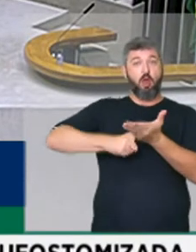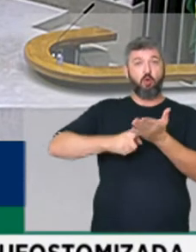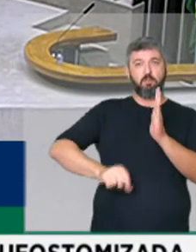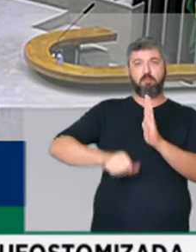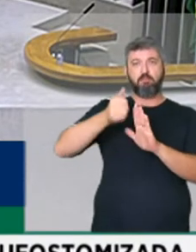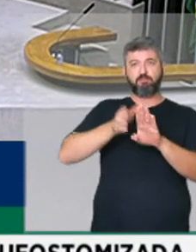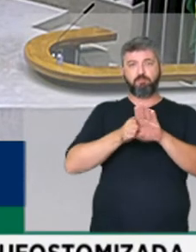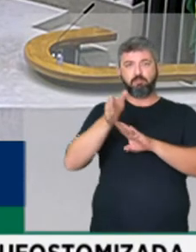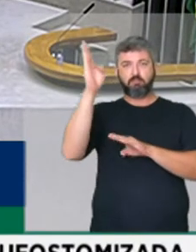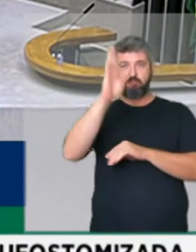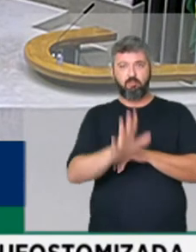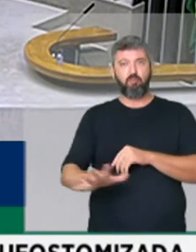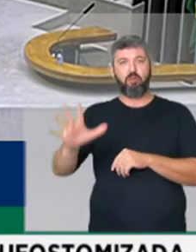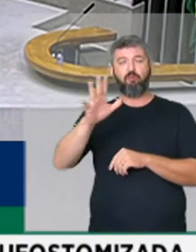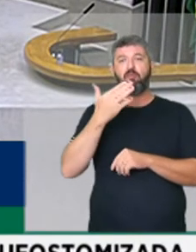CONDUTAS DIANTE DAS CRIANÇAS ATRACO TMIZADAS. NA TRIBUNA